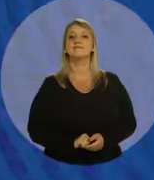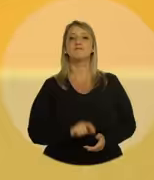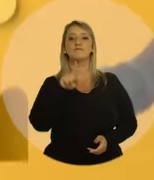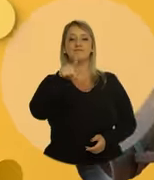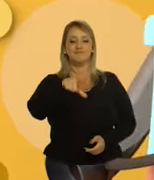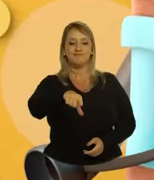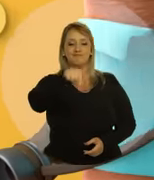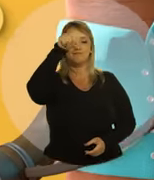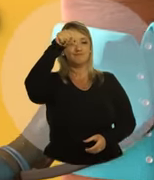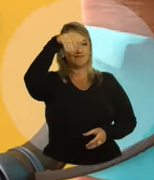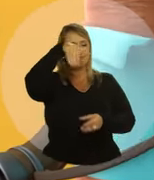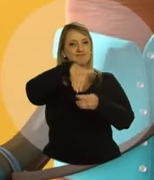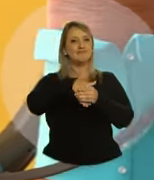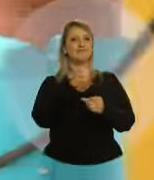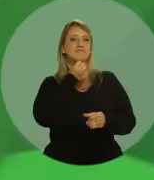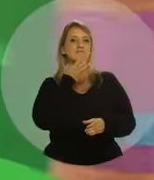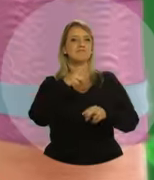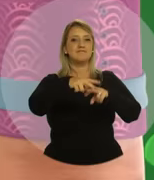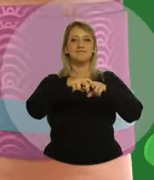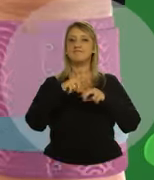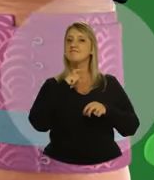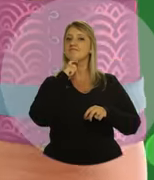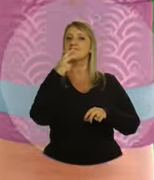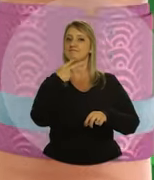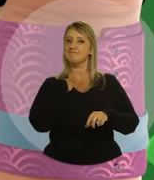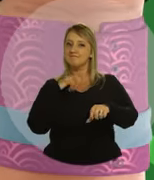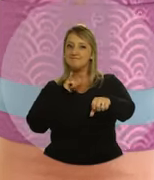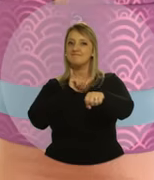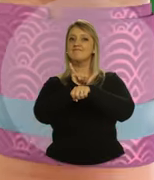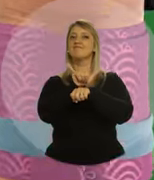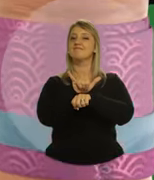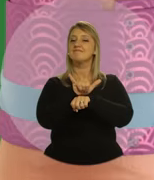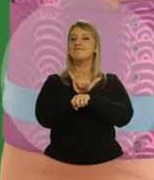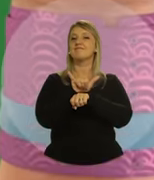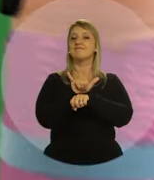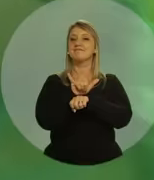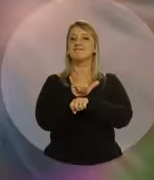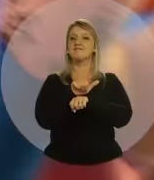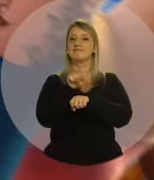Você escolhe a dedo e vota muito bem Por isso mesmo não pode faltar ninguém